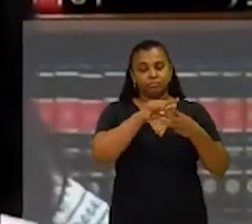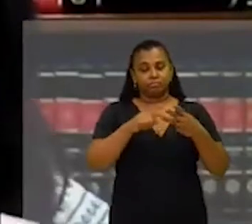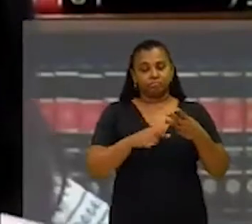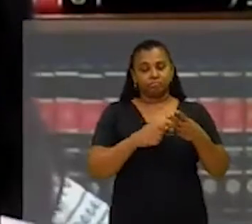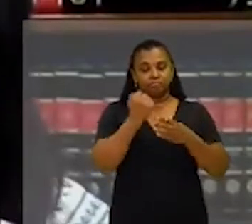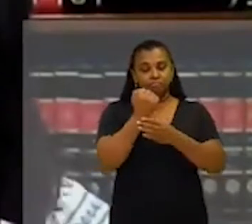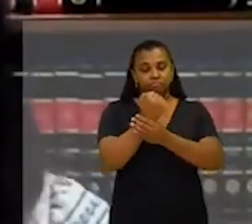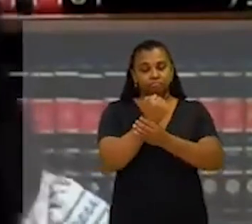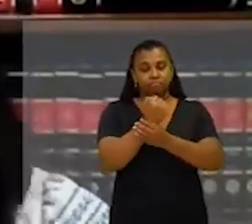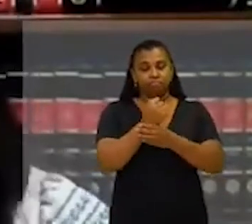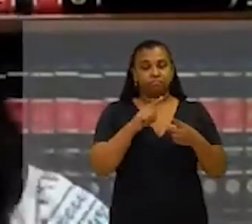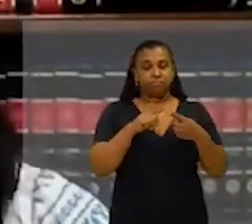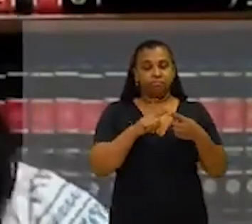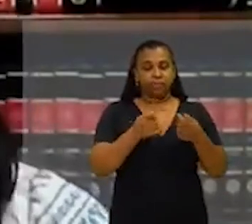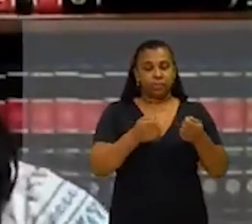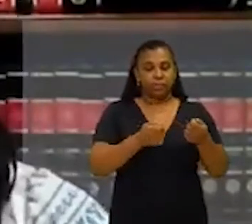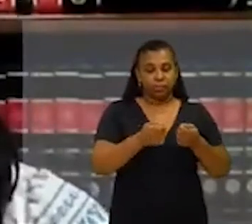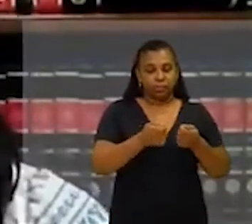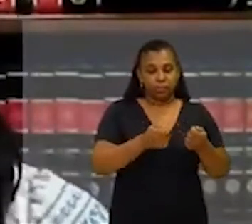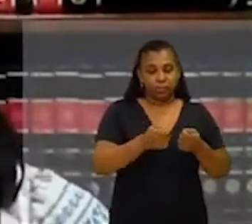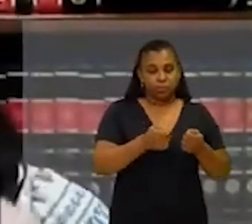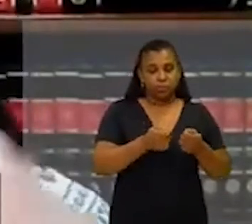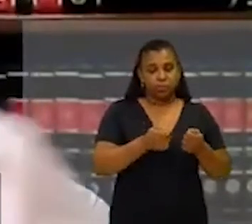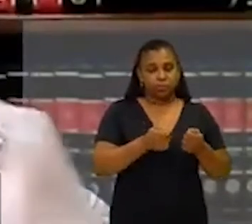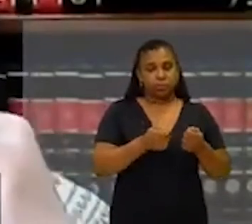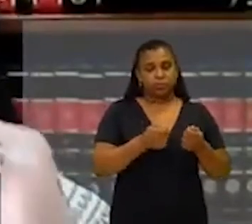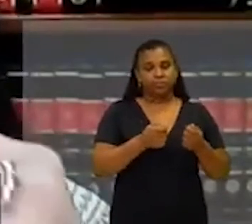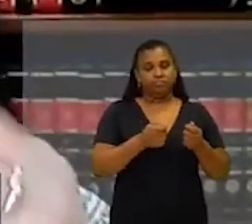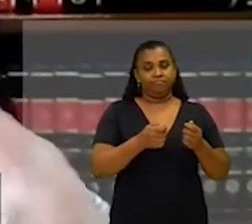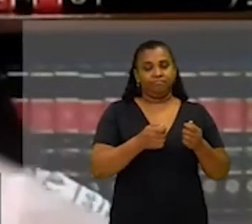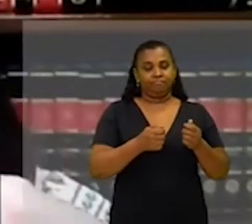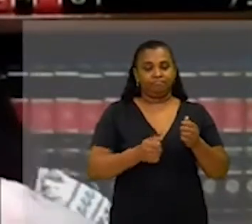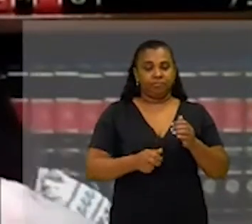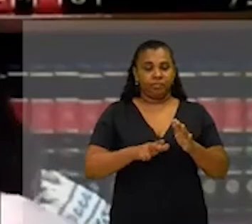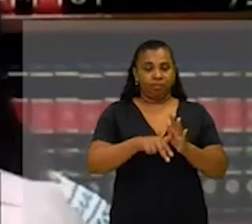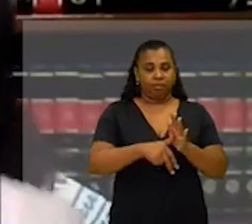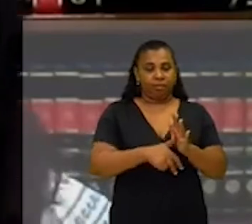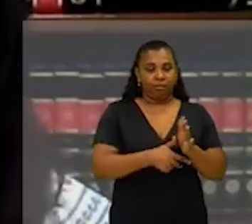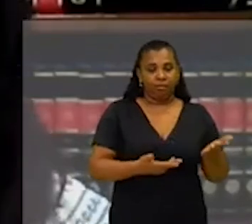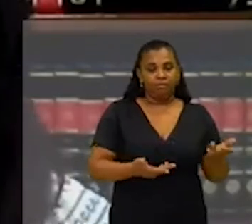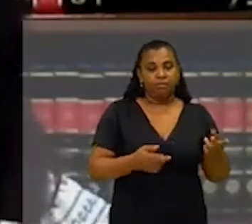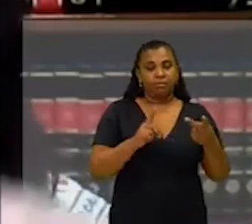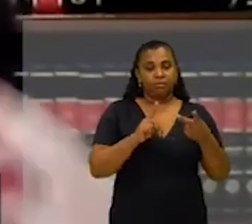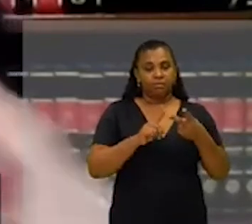eventuais irregularidades Sim a gente precisa muito esse controle a transparência das doações